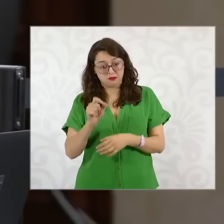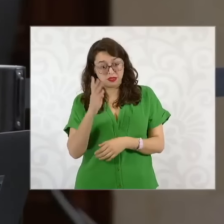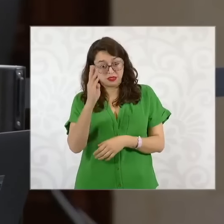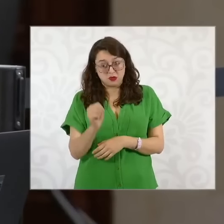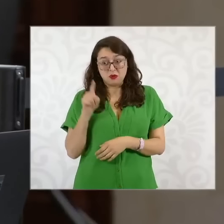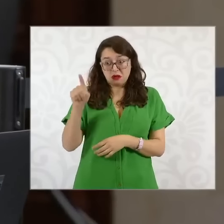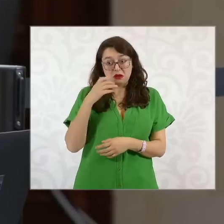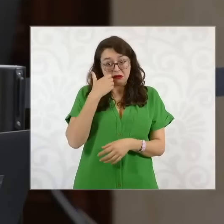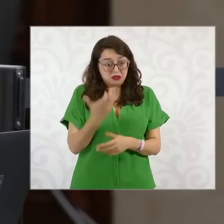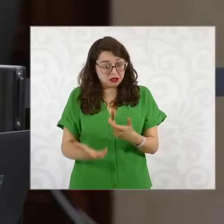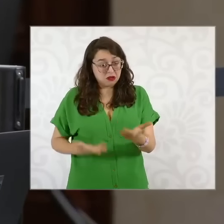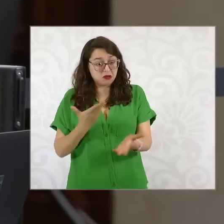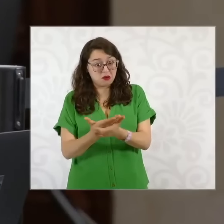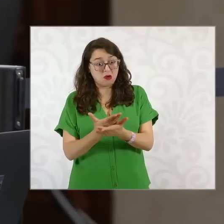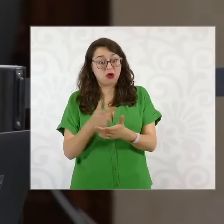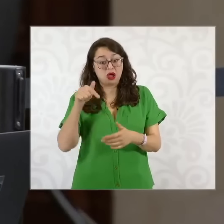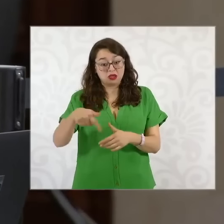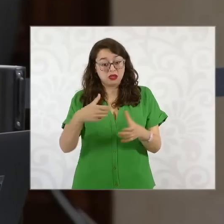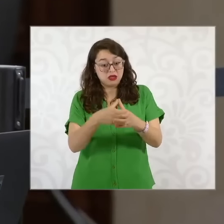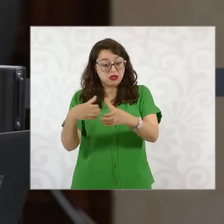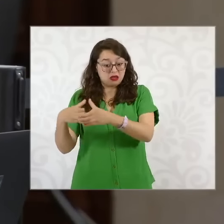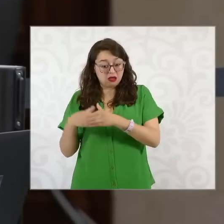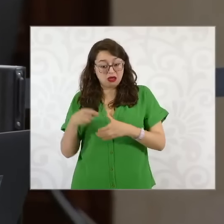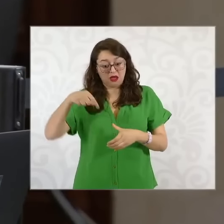esta propuesta para que se juegue el Mundial de Clubes en 2029 aquí en el país. Sí, pues